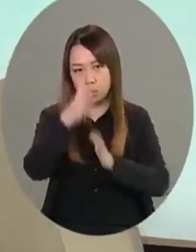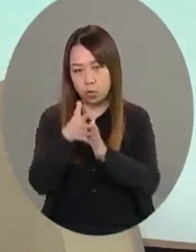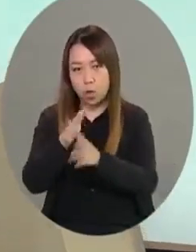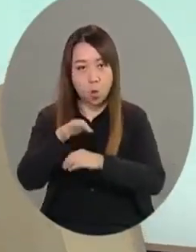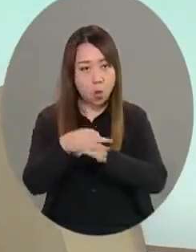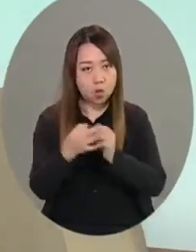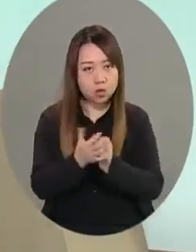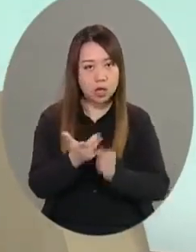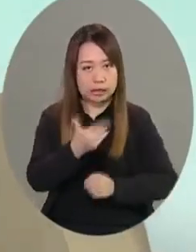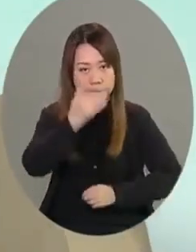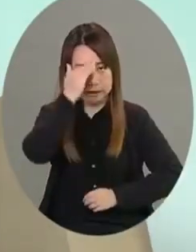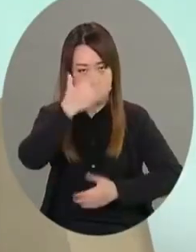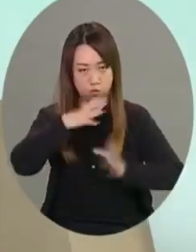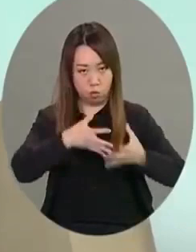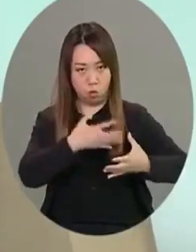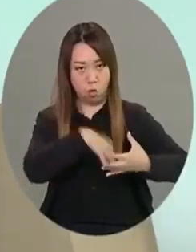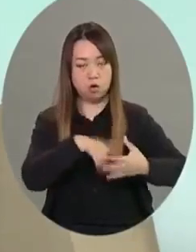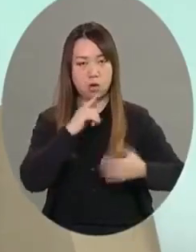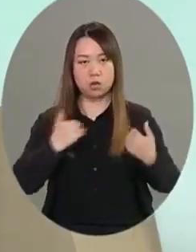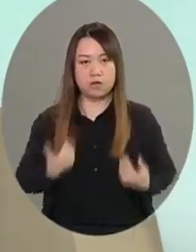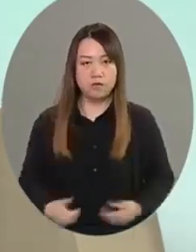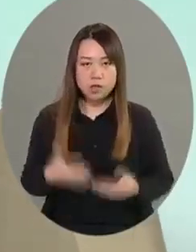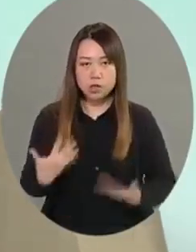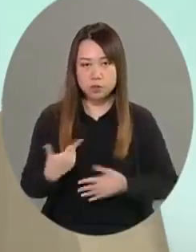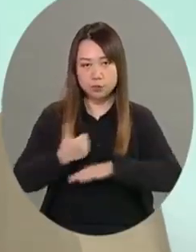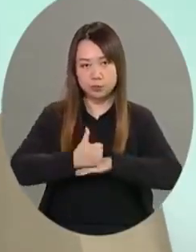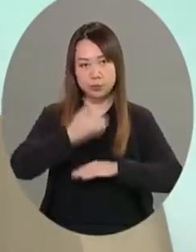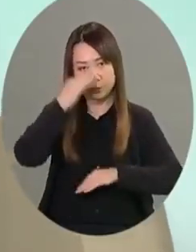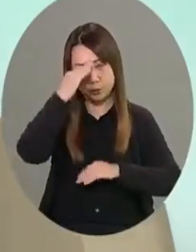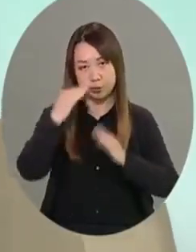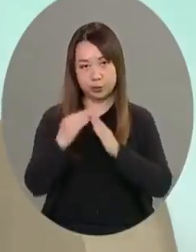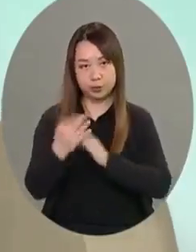在国际刑警组织上呢，也都有地位 现任警务处处长邓炳强